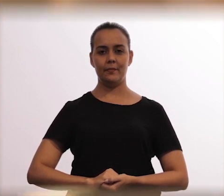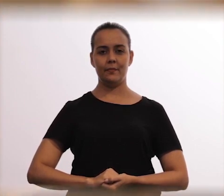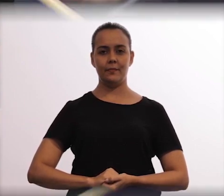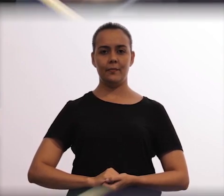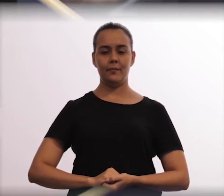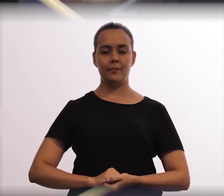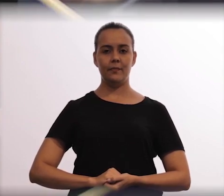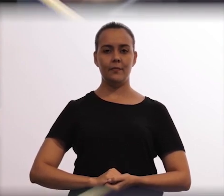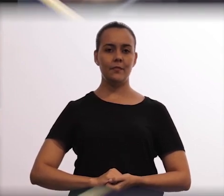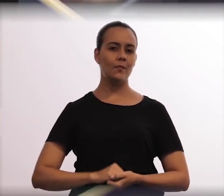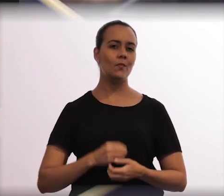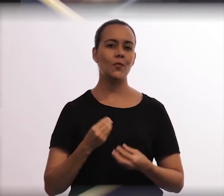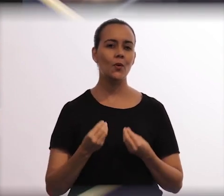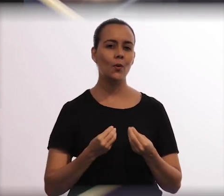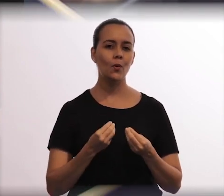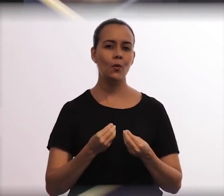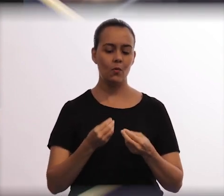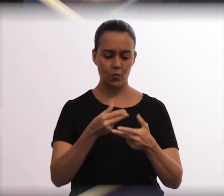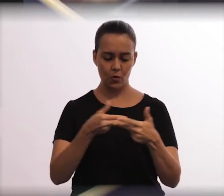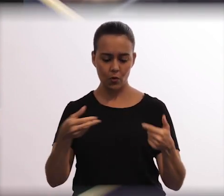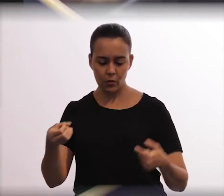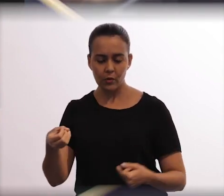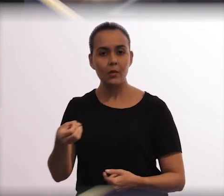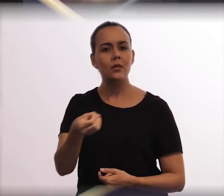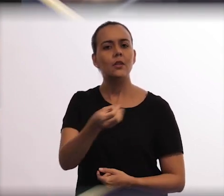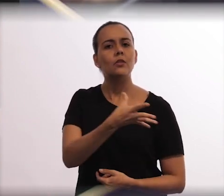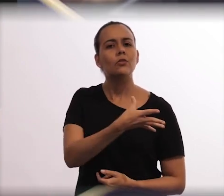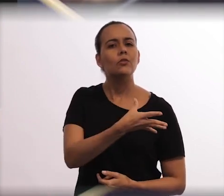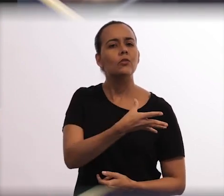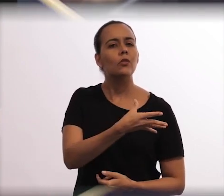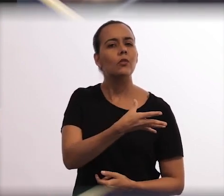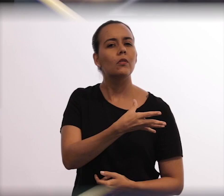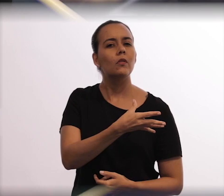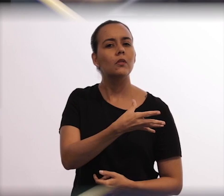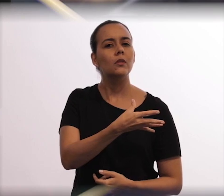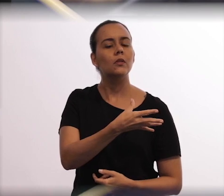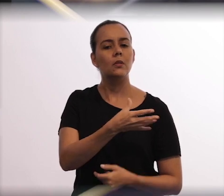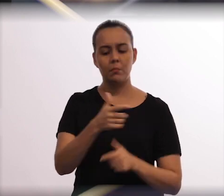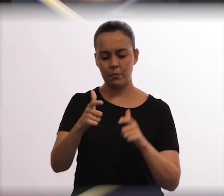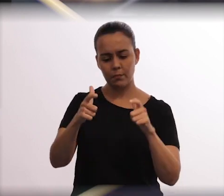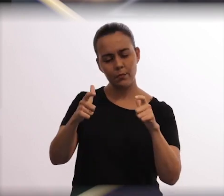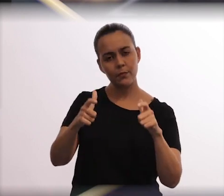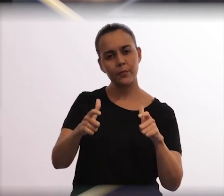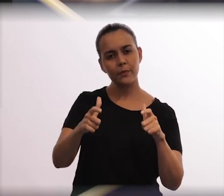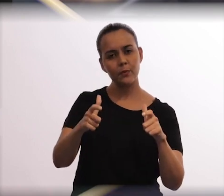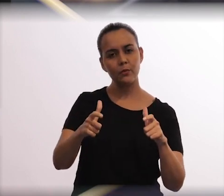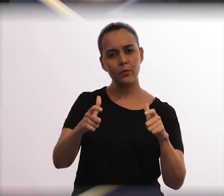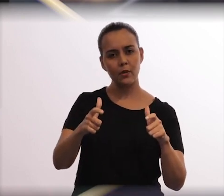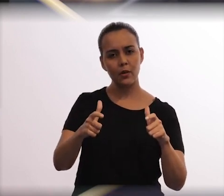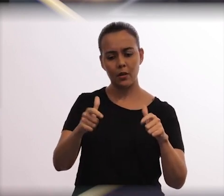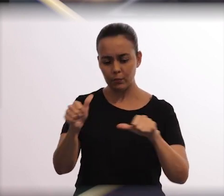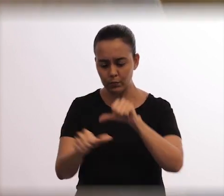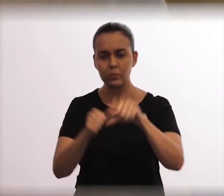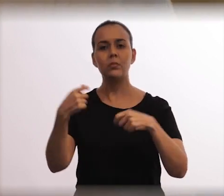Ou nós inventamos coisas novas, para operar no território ou nós não iremos dar conta.